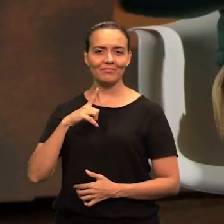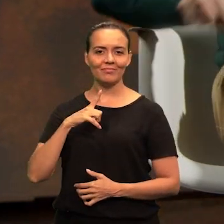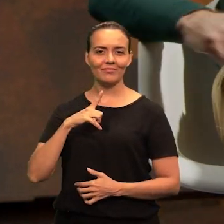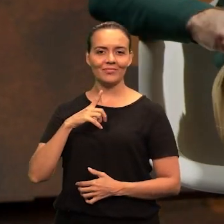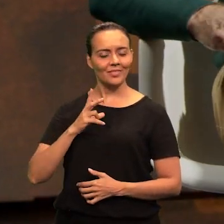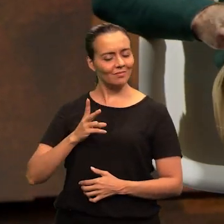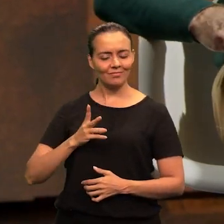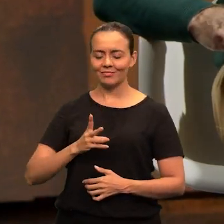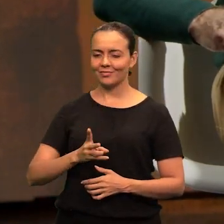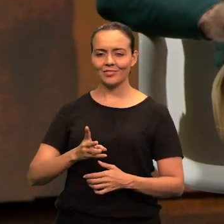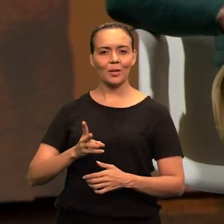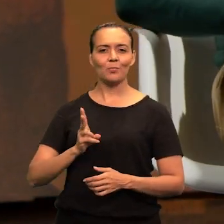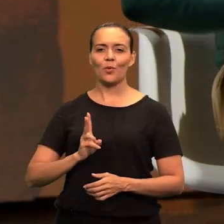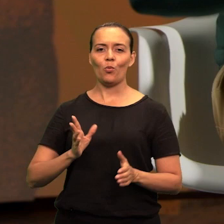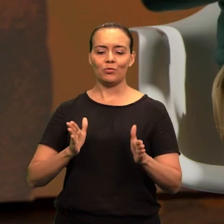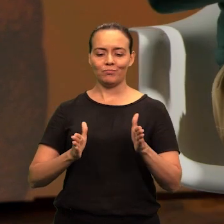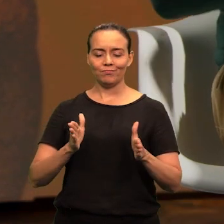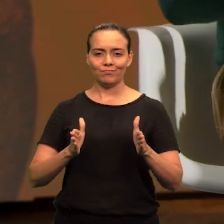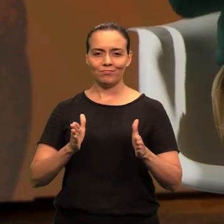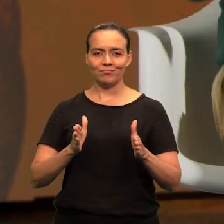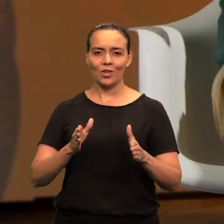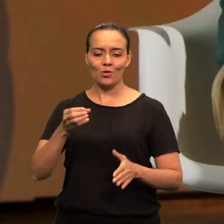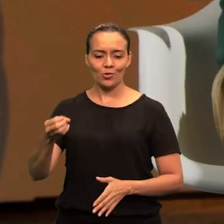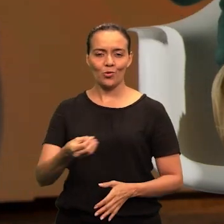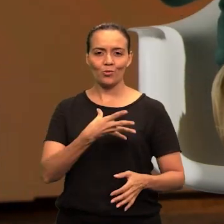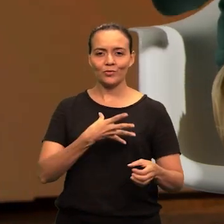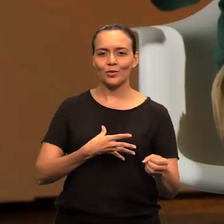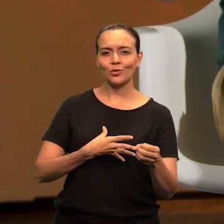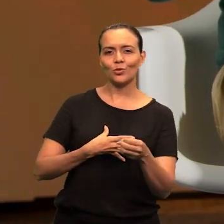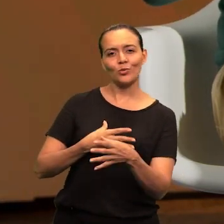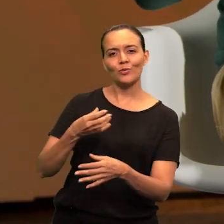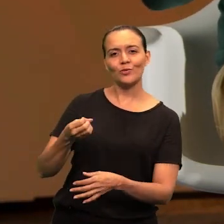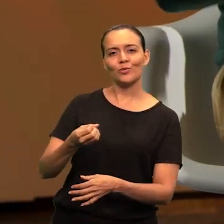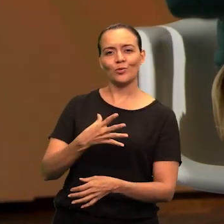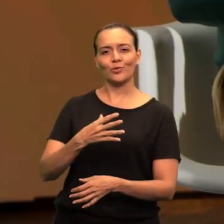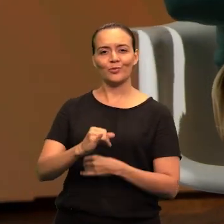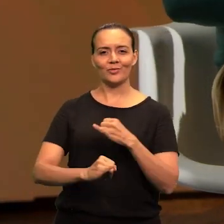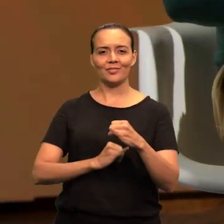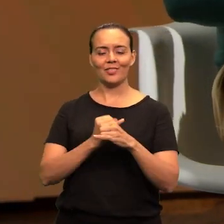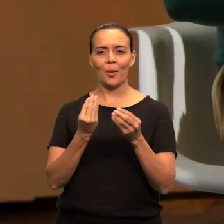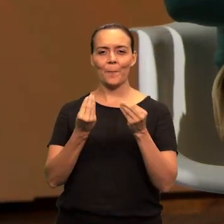a filosofia é atual, mesmo que em pílulas muito curtas de internet.